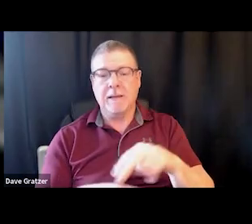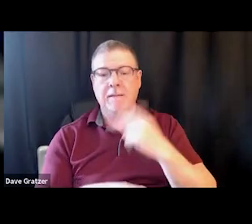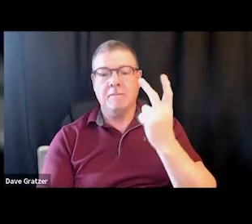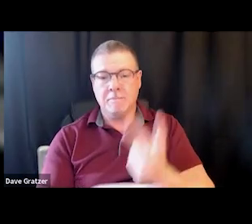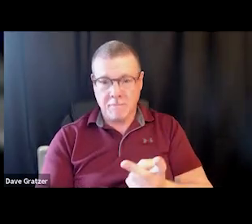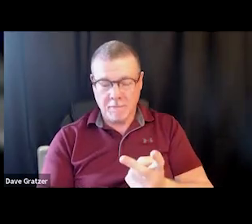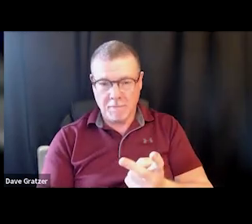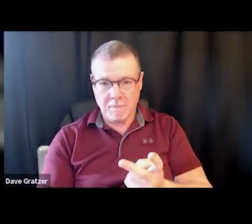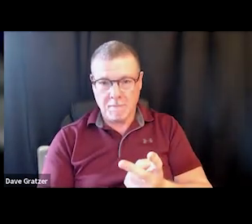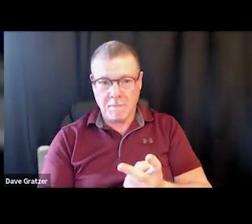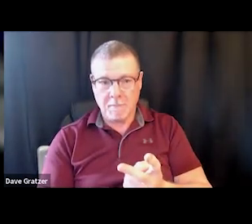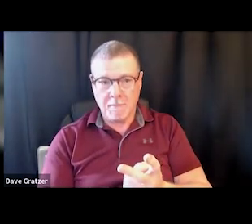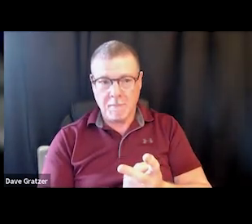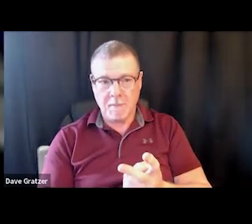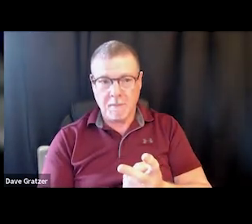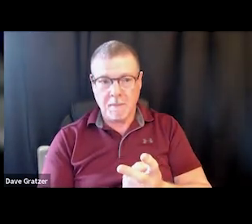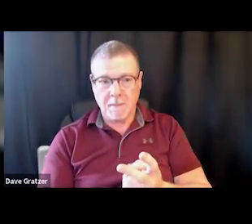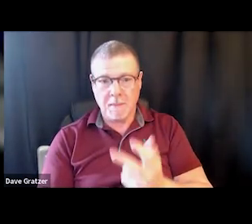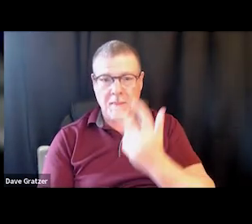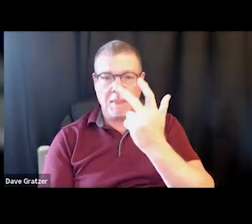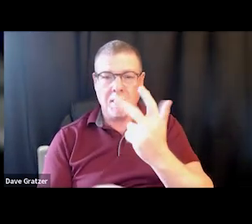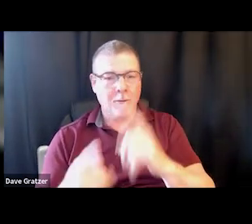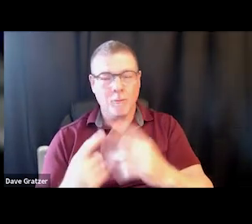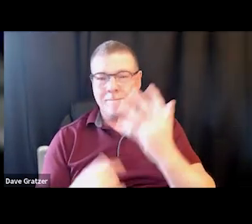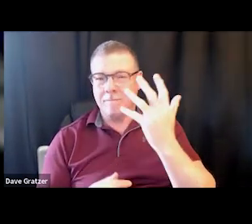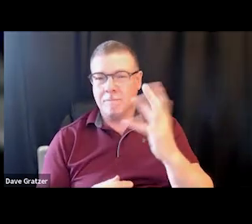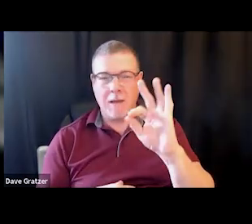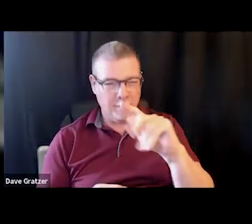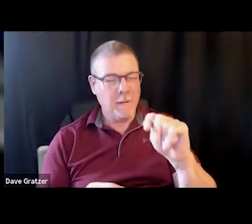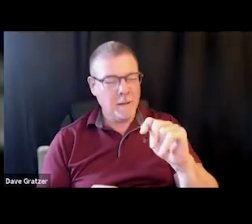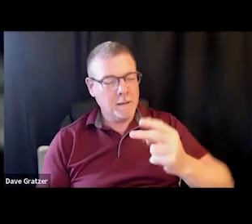fue como de tres a cinco pies. No sé, fue bastante alto.